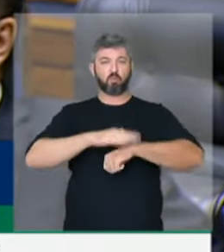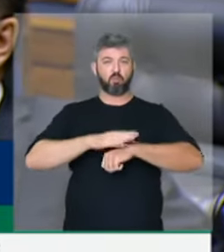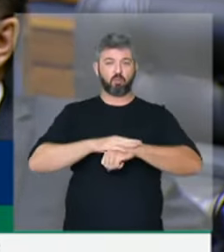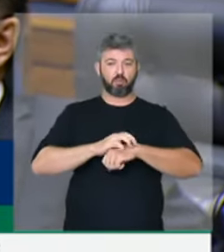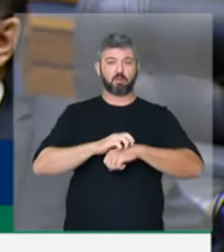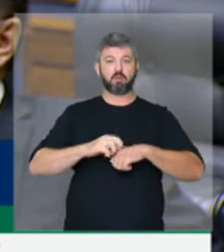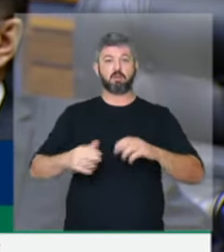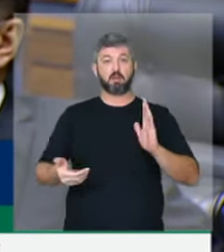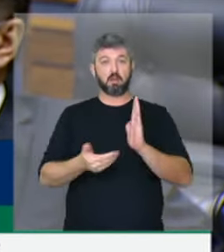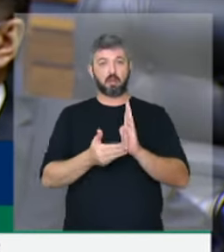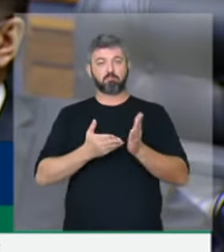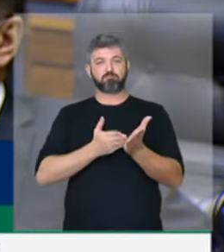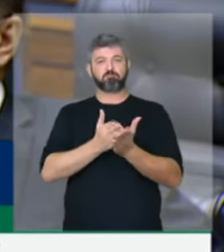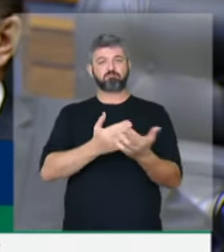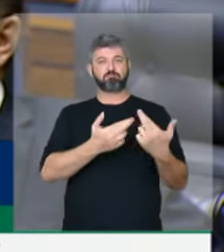ESSE PROJETO SIGNIFICA.... A ORIENTAÇÃO A ESSE MOMENTO